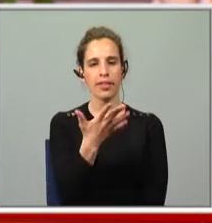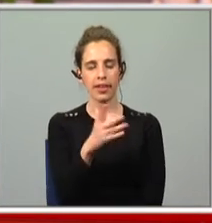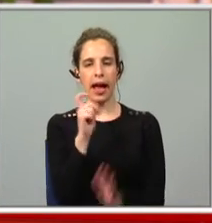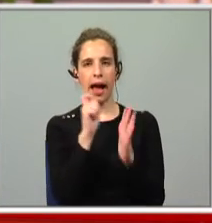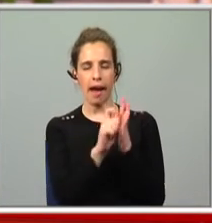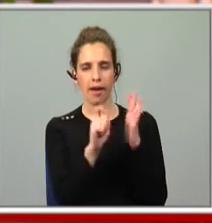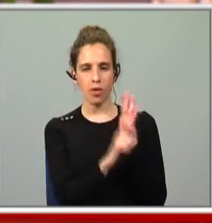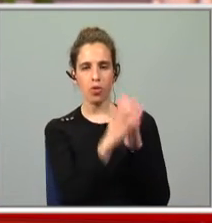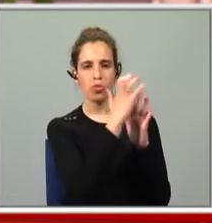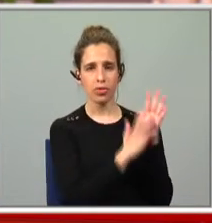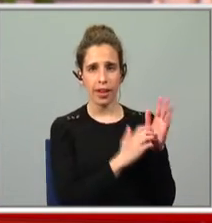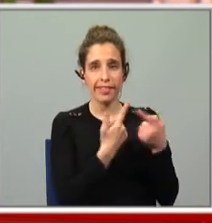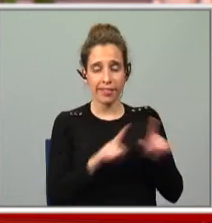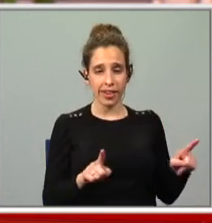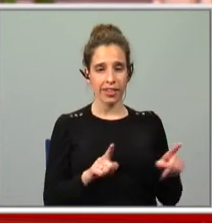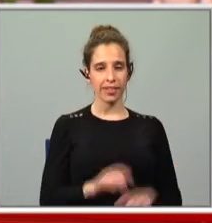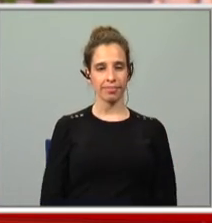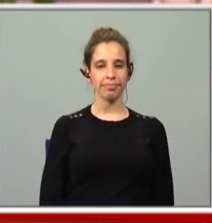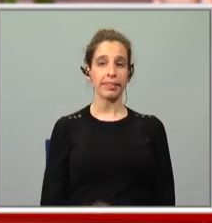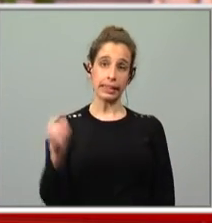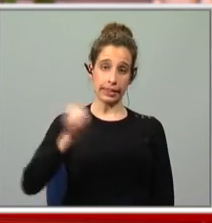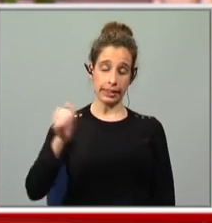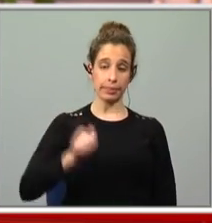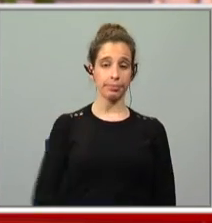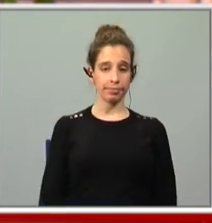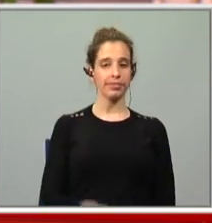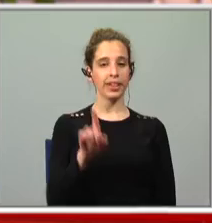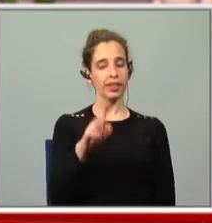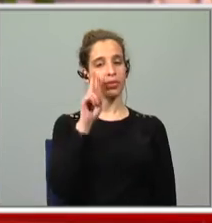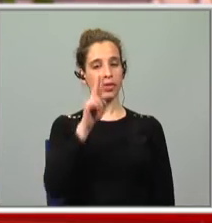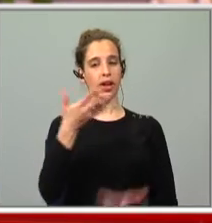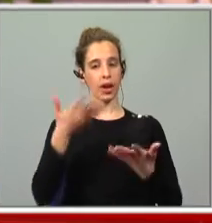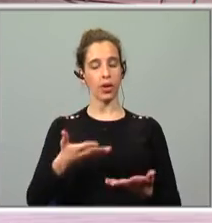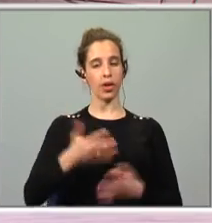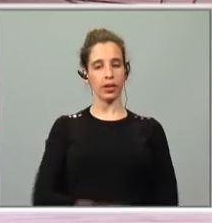escreveria um texto diferente sim e é isso que vamos ver agora 會寫一個不同的文本是的，它是這就是我們現在要看到的